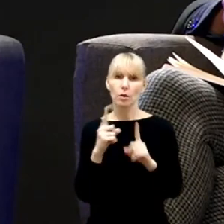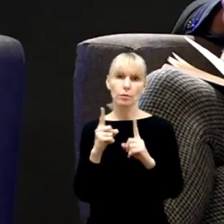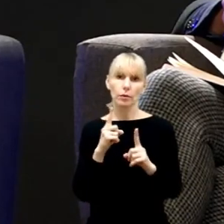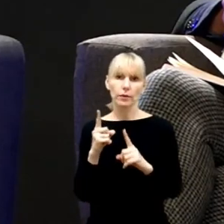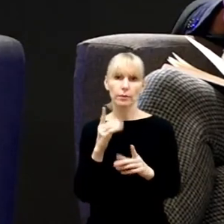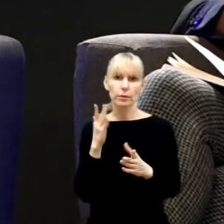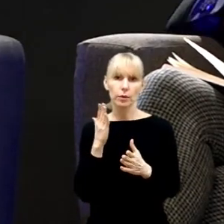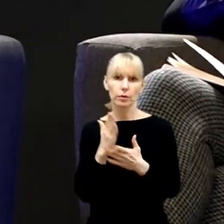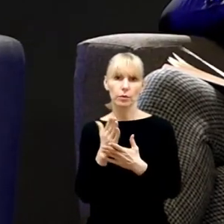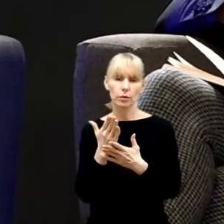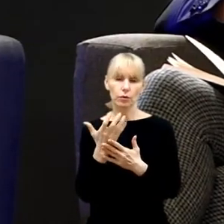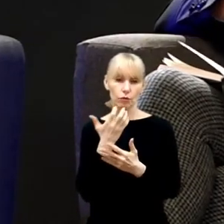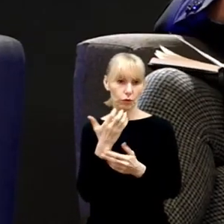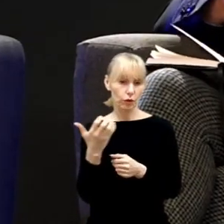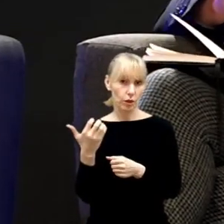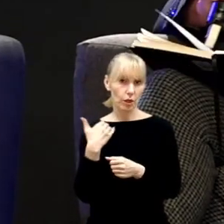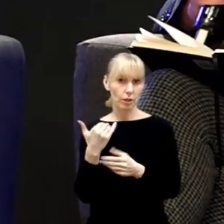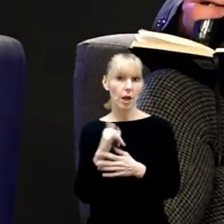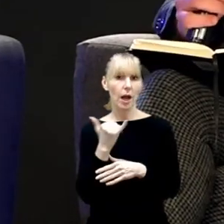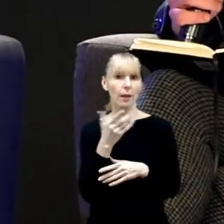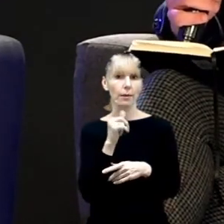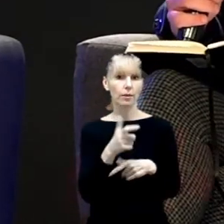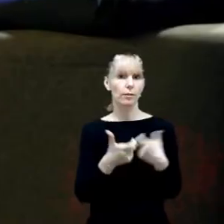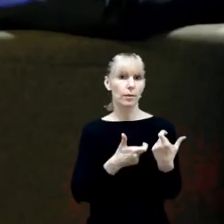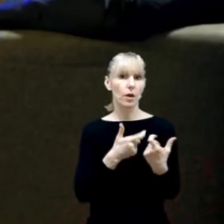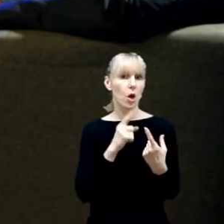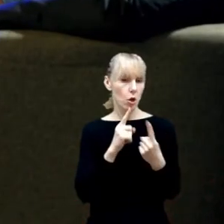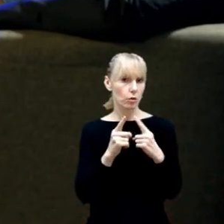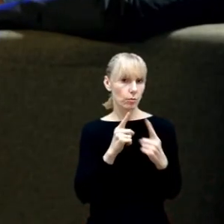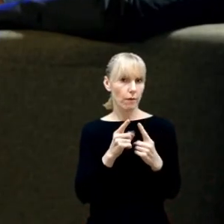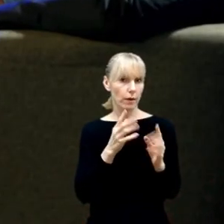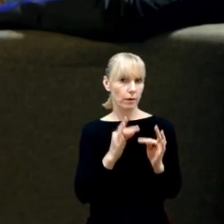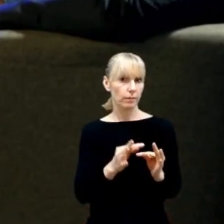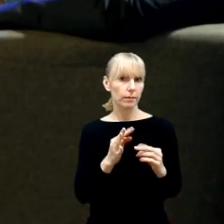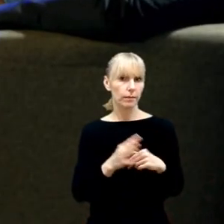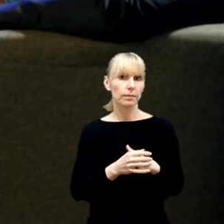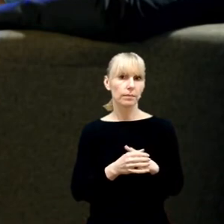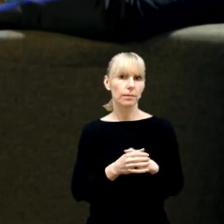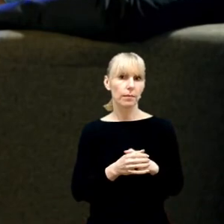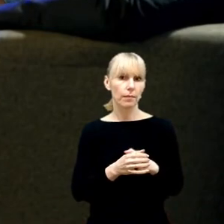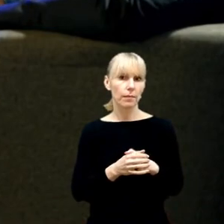rozmawiać teraz, bo chciałam zacząć od tego, żeby powiedzieć Panu burmistrowi